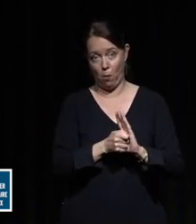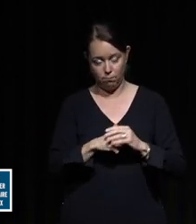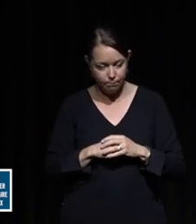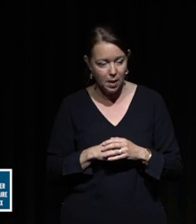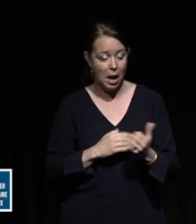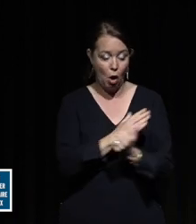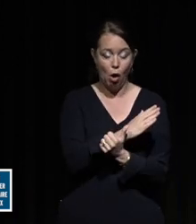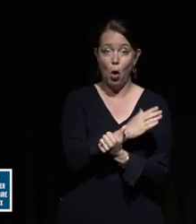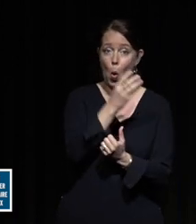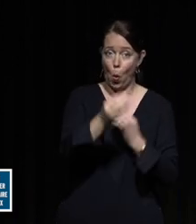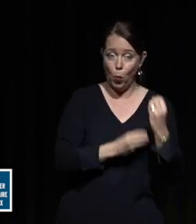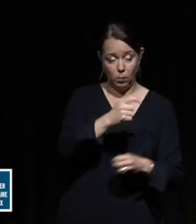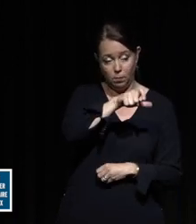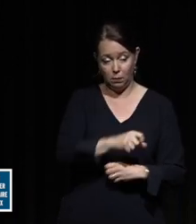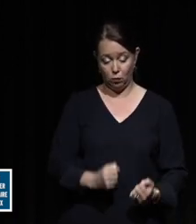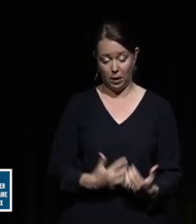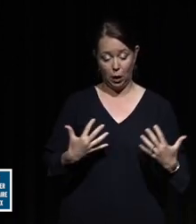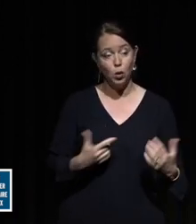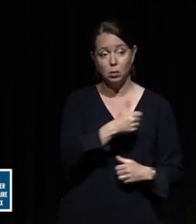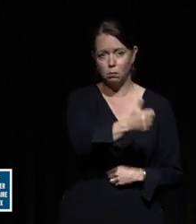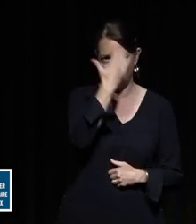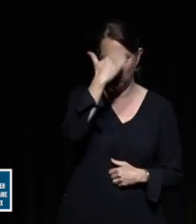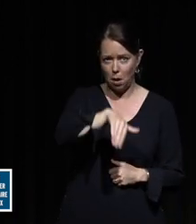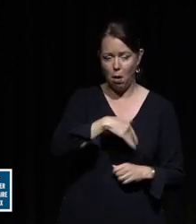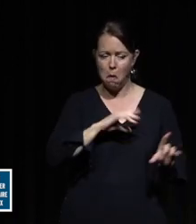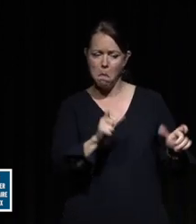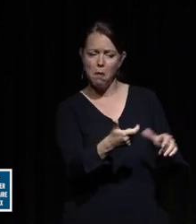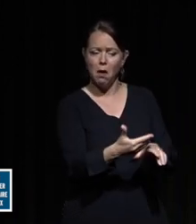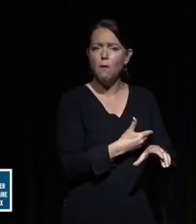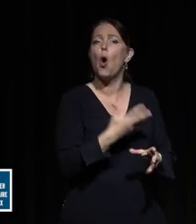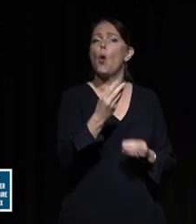une patiente qu'à une endométriose connu souvent expertiser chirurgicalement et je n'arrive pas à